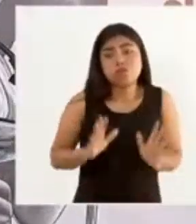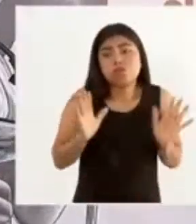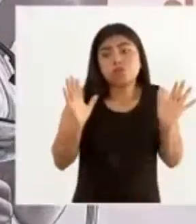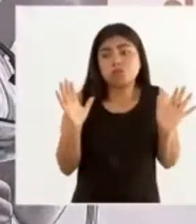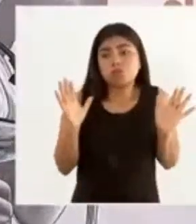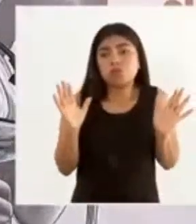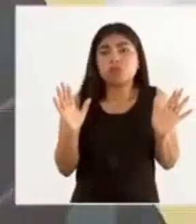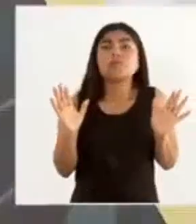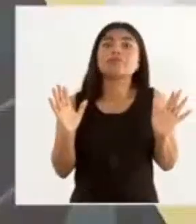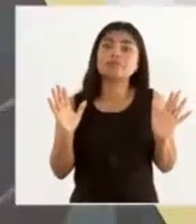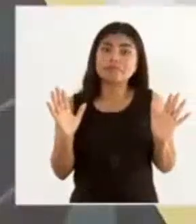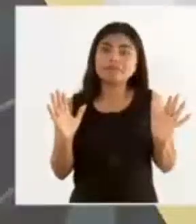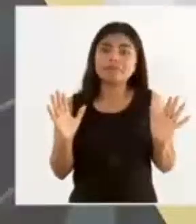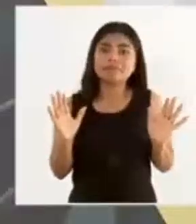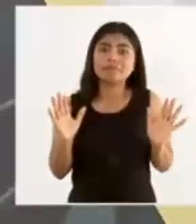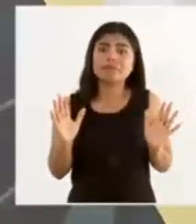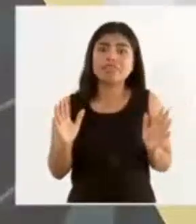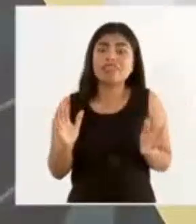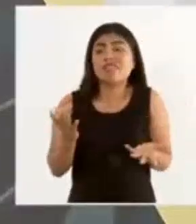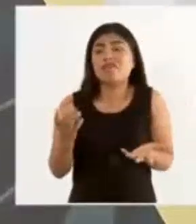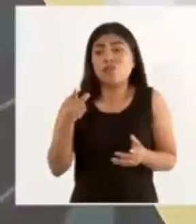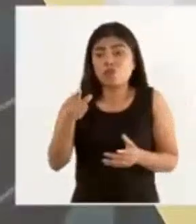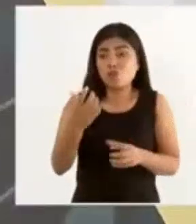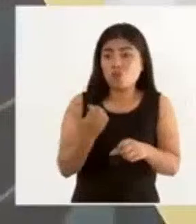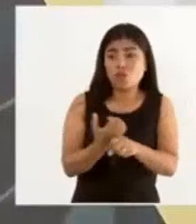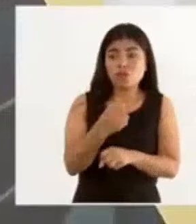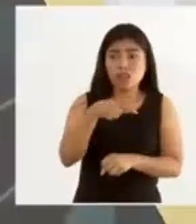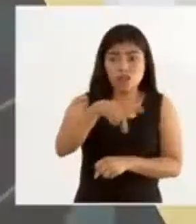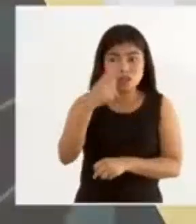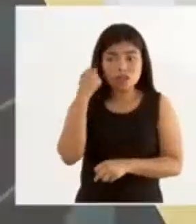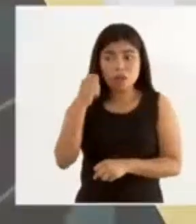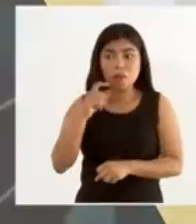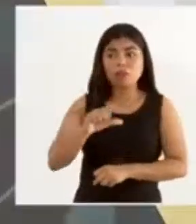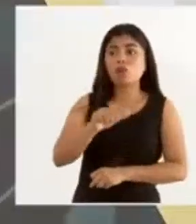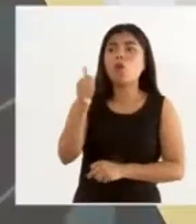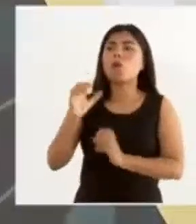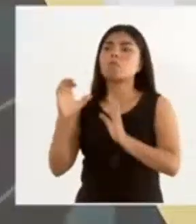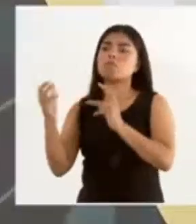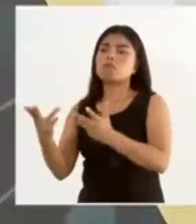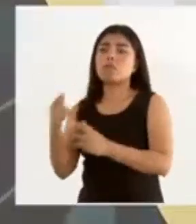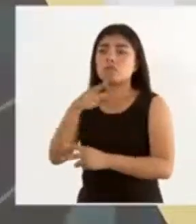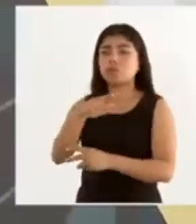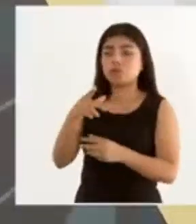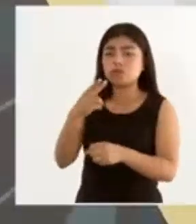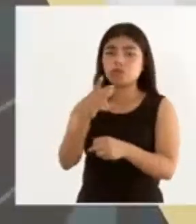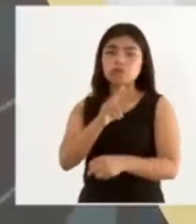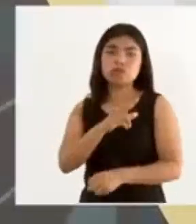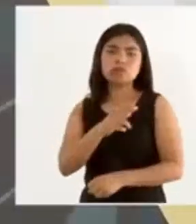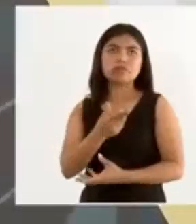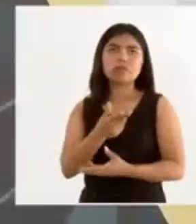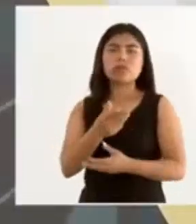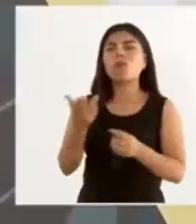solamente hay recurso que se pasa de la federación a las entidades." ¿Qué fue lo que pasó con este